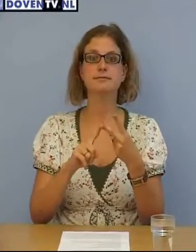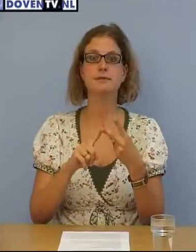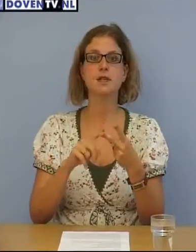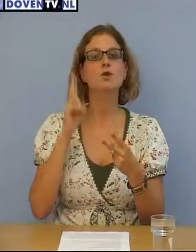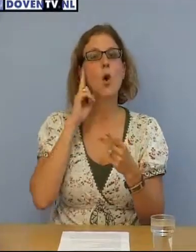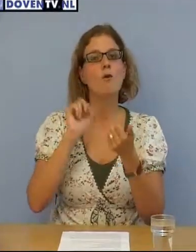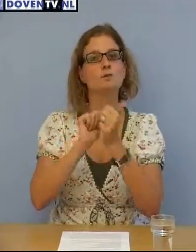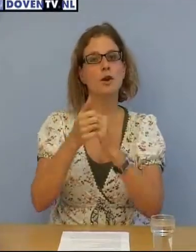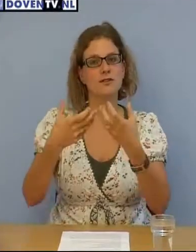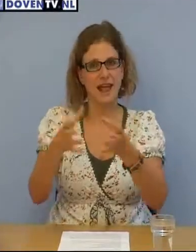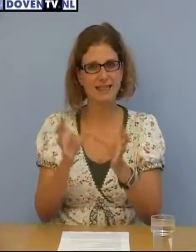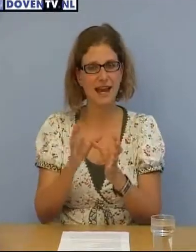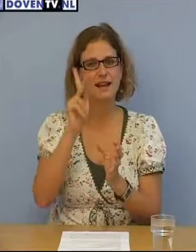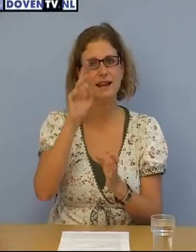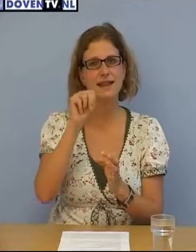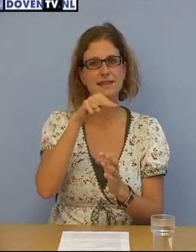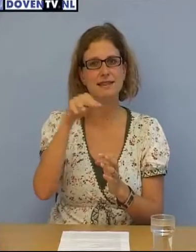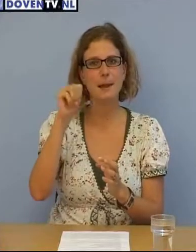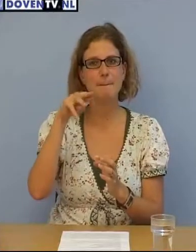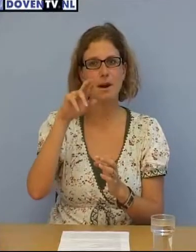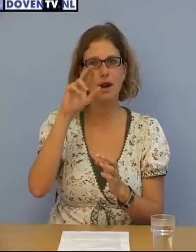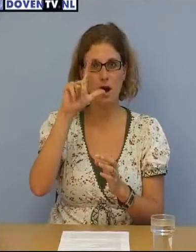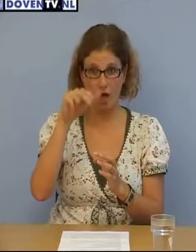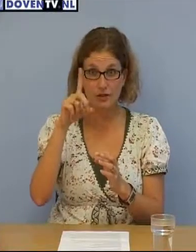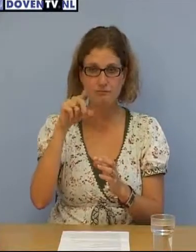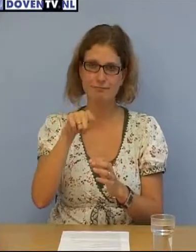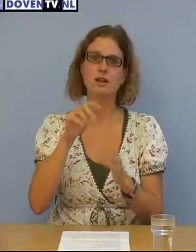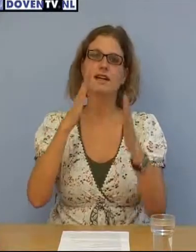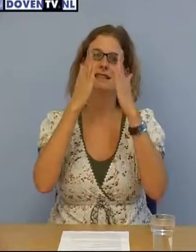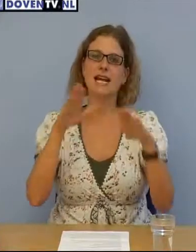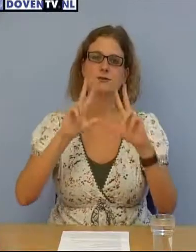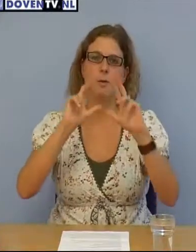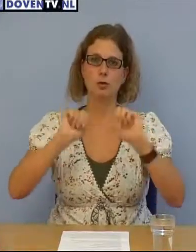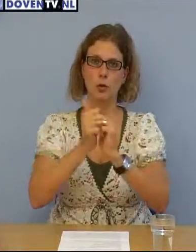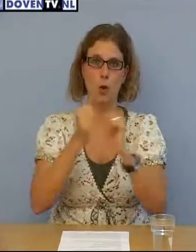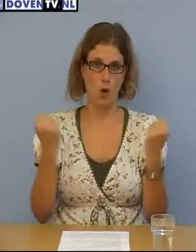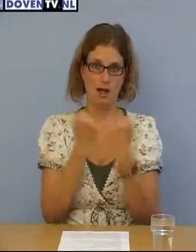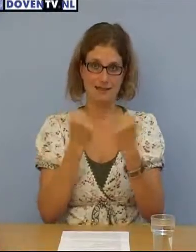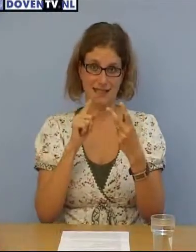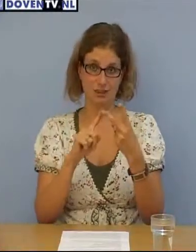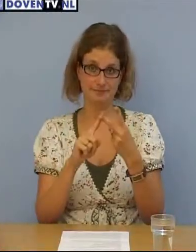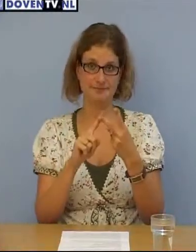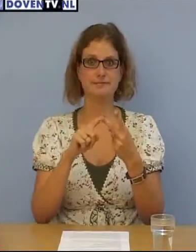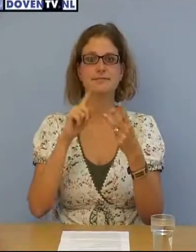Dovensportvereniging Kennemerland organiseert Kerstvolleybaltoernooi